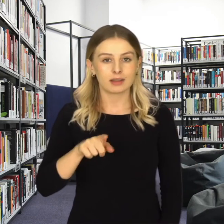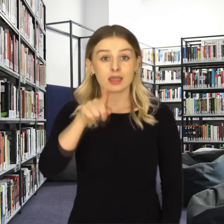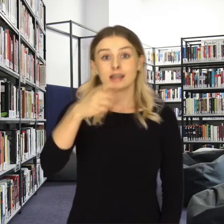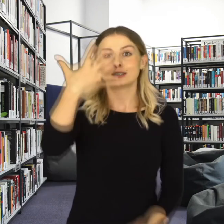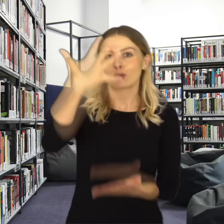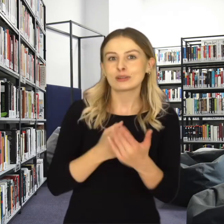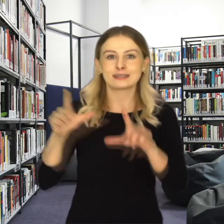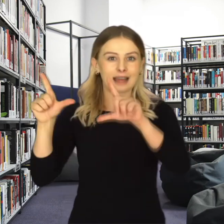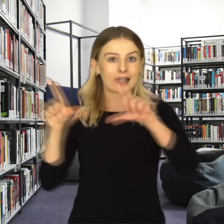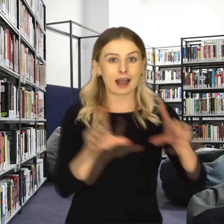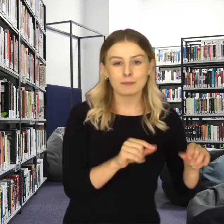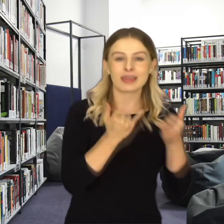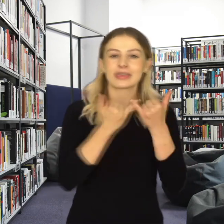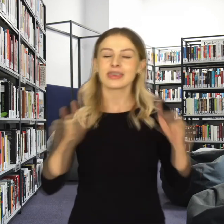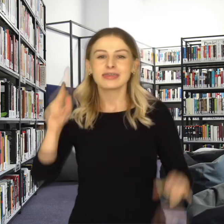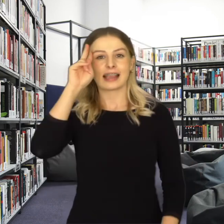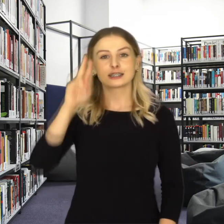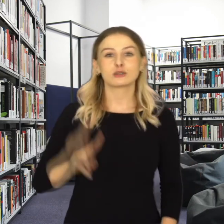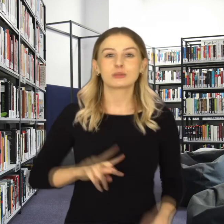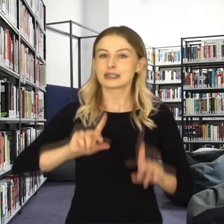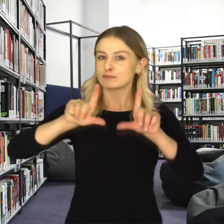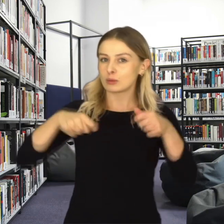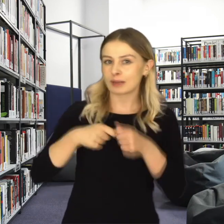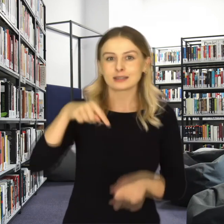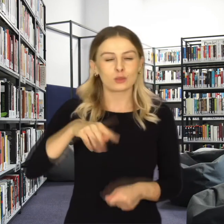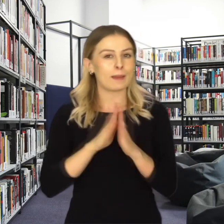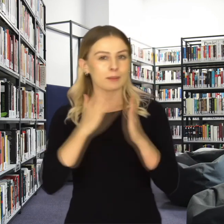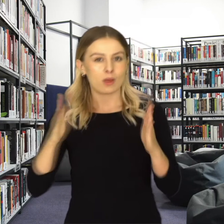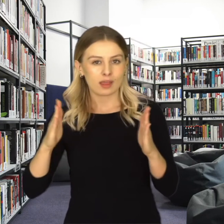Skorzystaj z rabatów innych instytucji kultury, z którymi współpracuje Biblioteka.